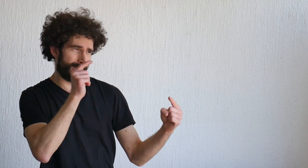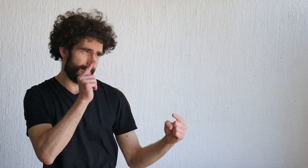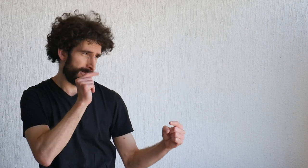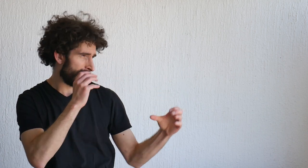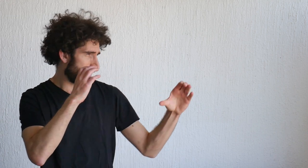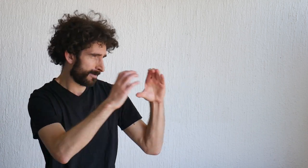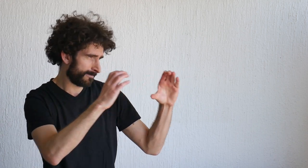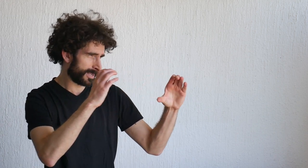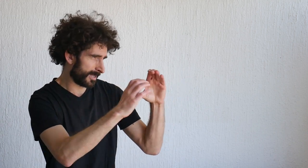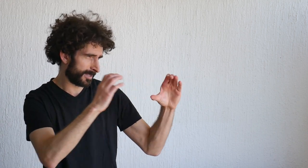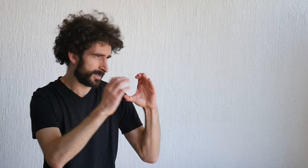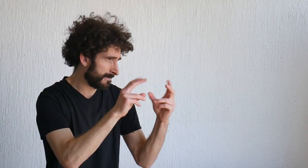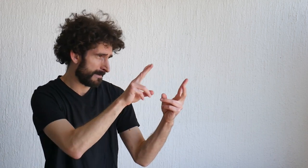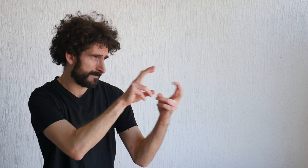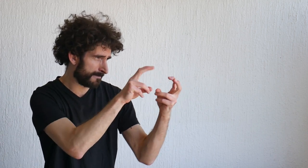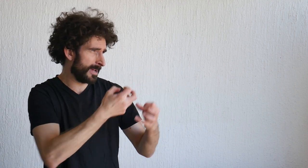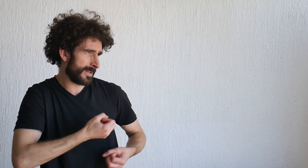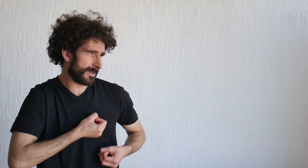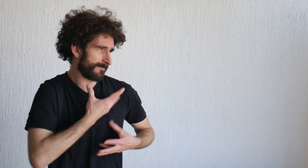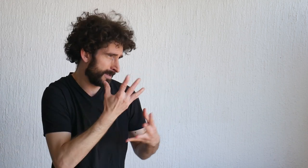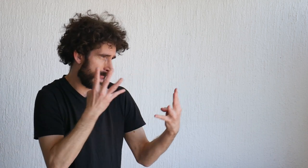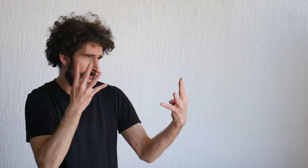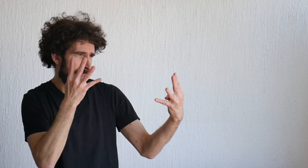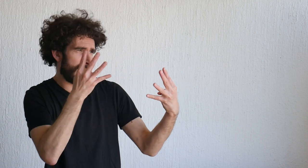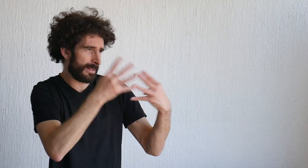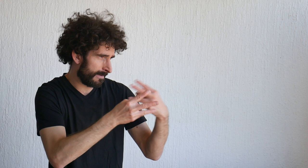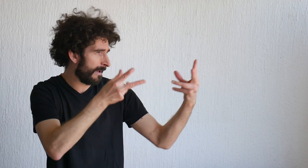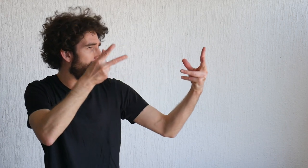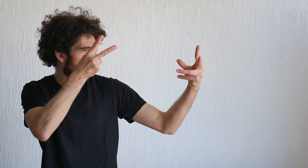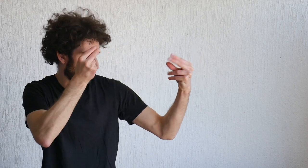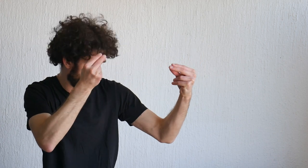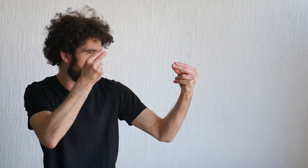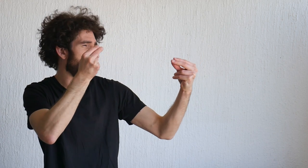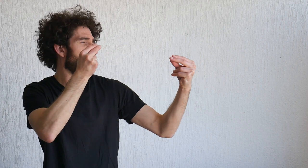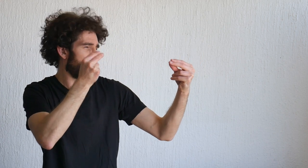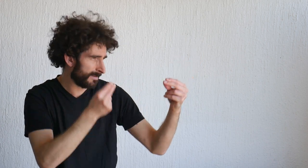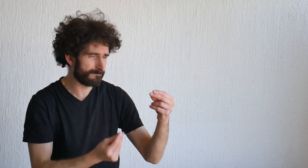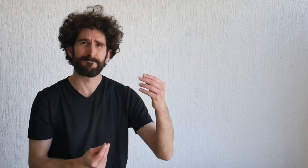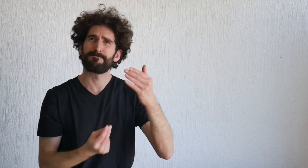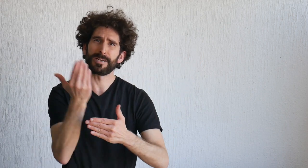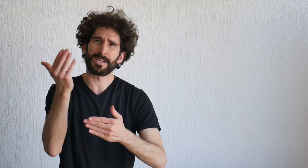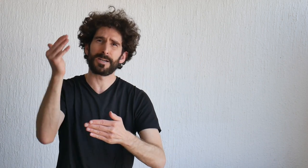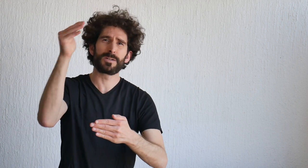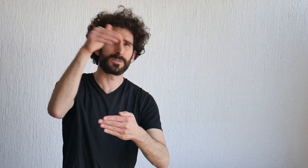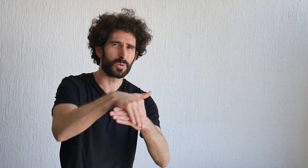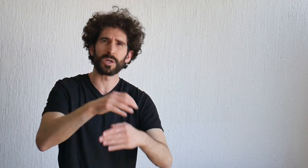où il faut faire un effort de communication pour les saisir, s'exprimer et enfin se comprendre. Ceci du matin jusqu'au soir,